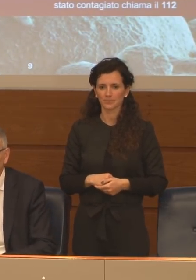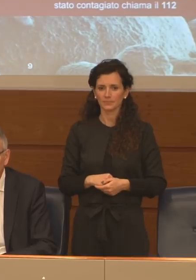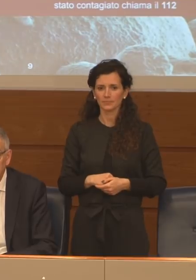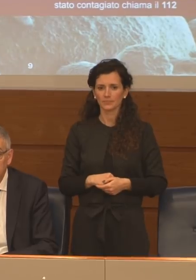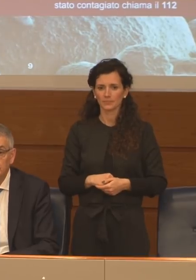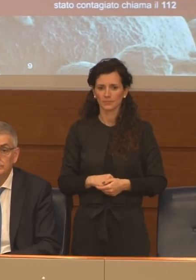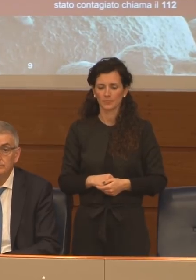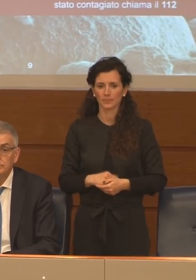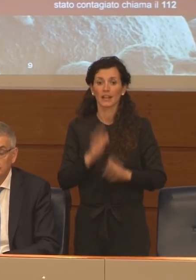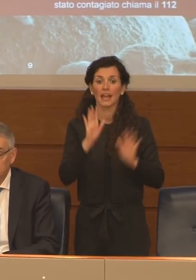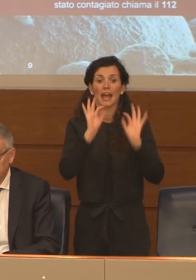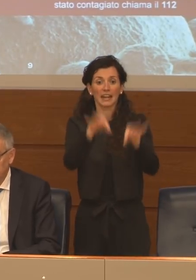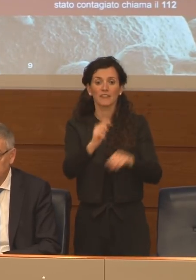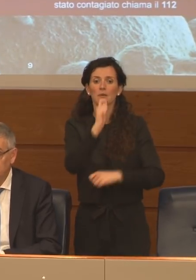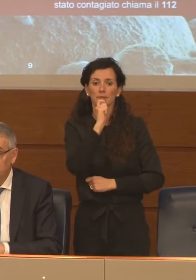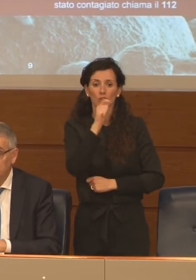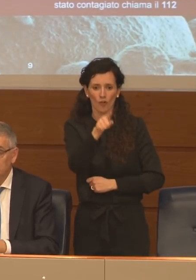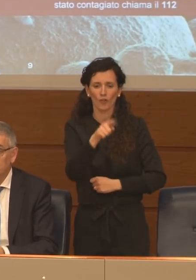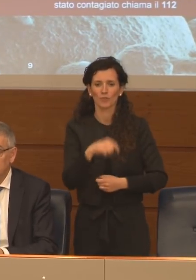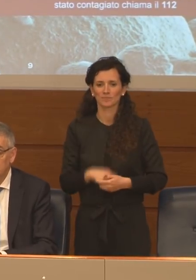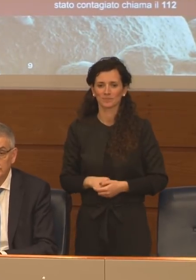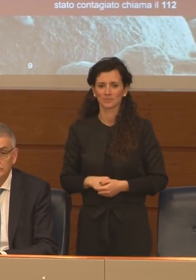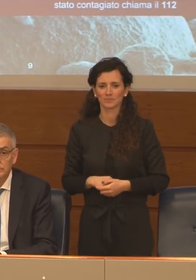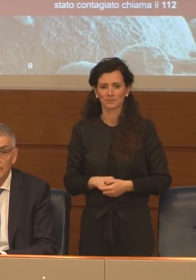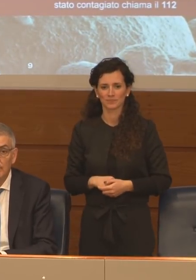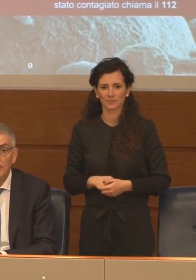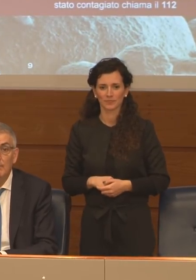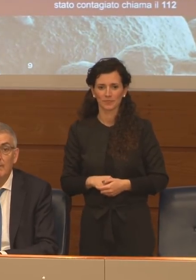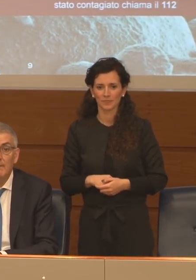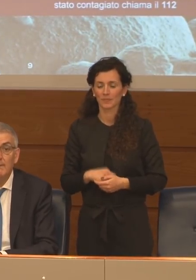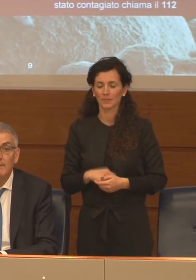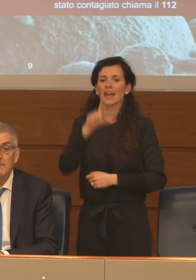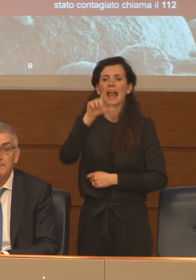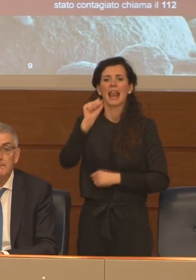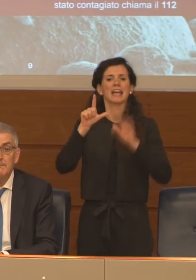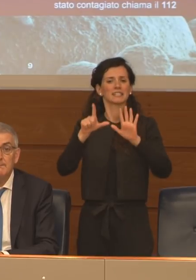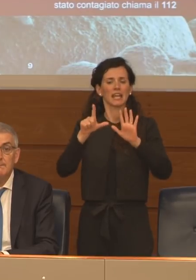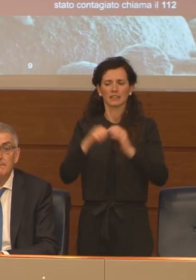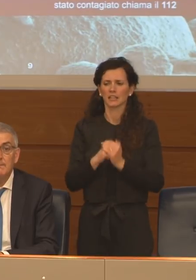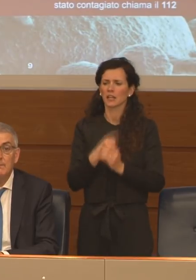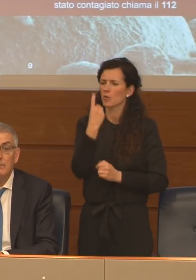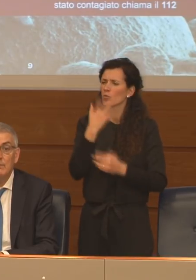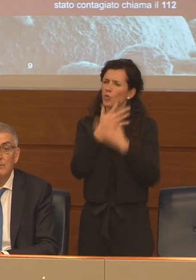(domanda giornalista) Francesca Ronchin di LA7, un chiarimento su questa